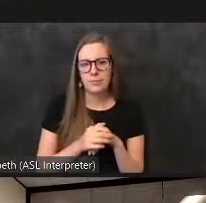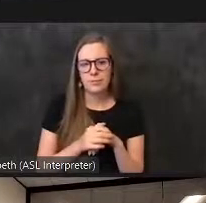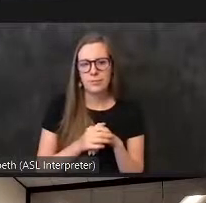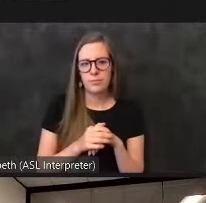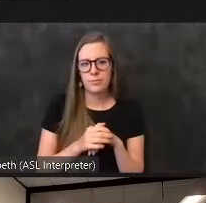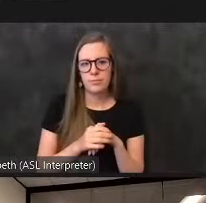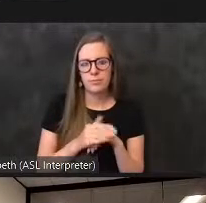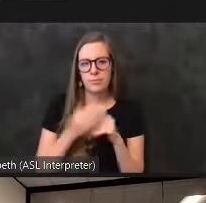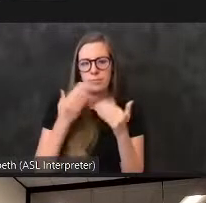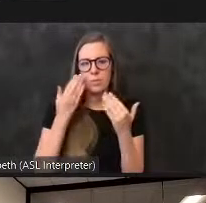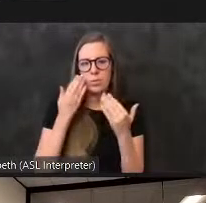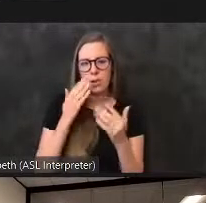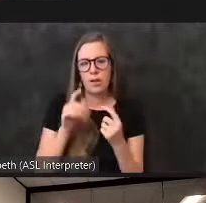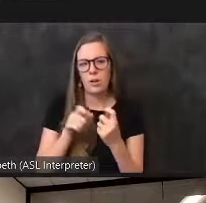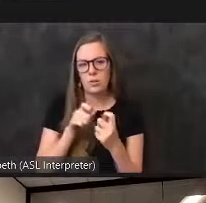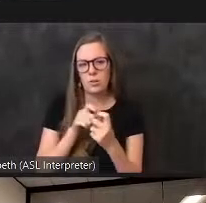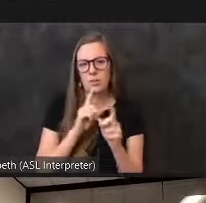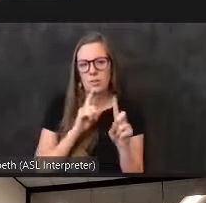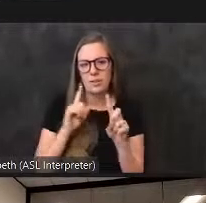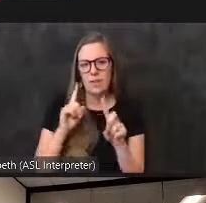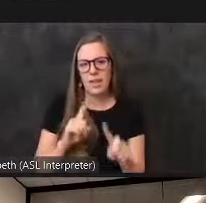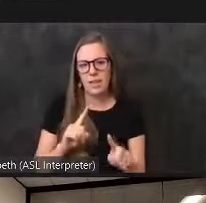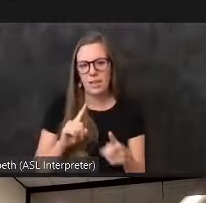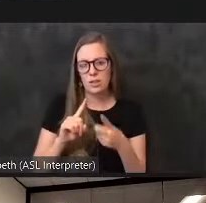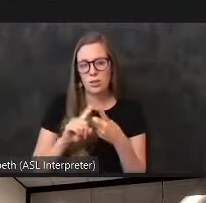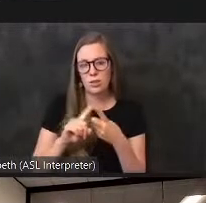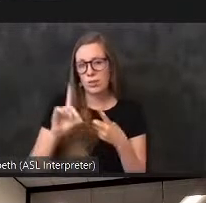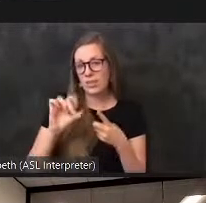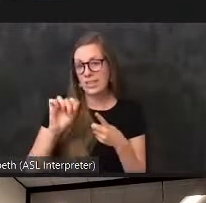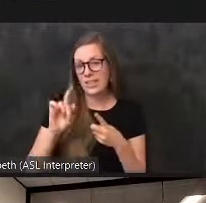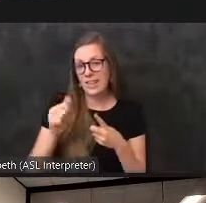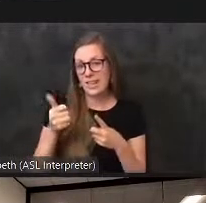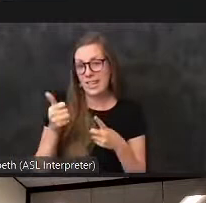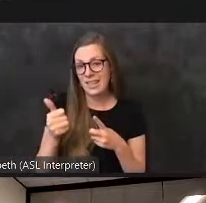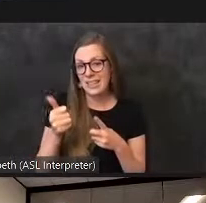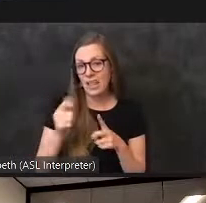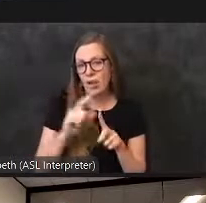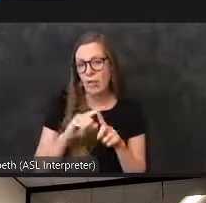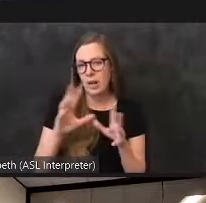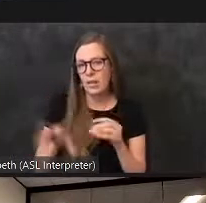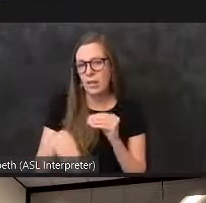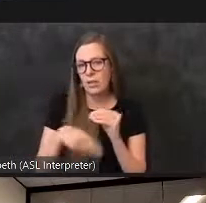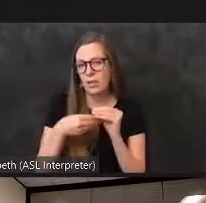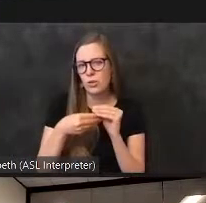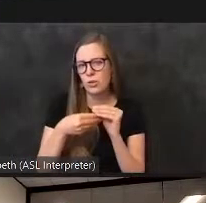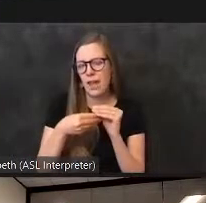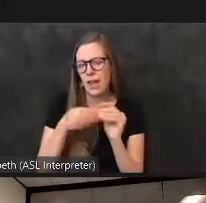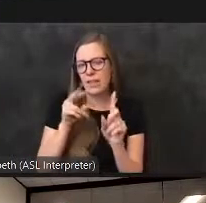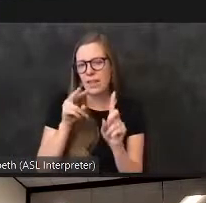No sé las respuestas específicas a los datos por sí mismos, pero quería traer esa